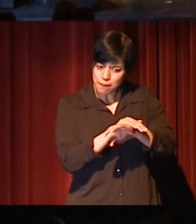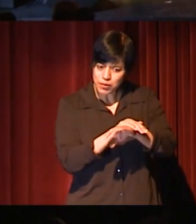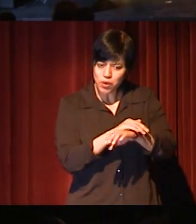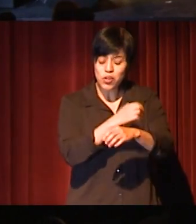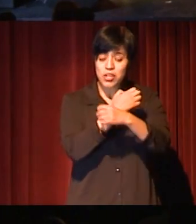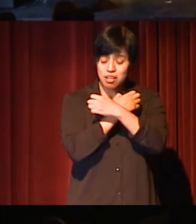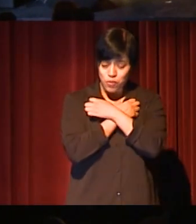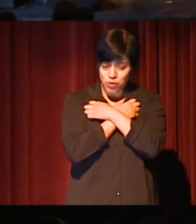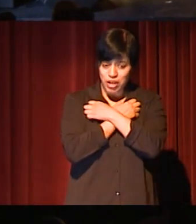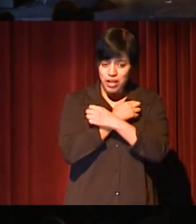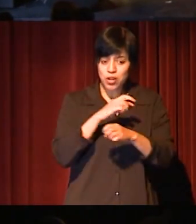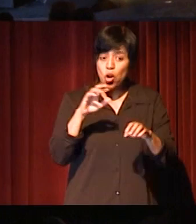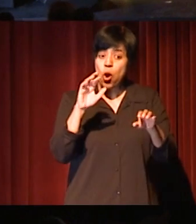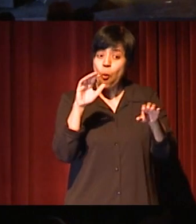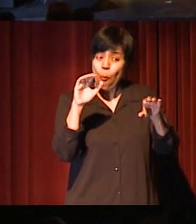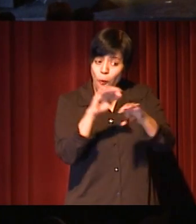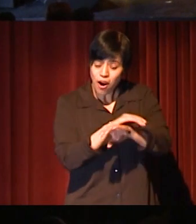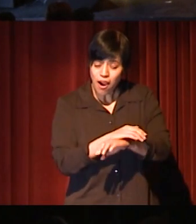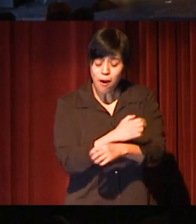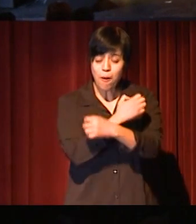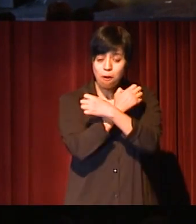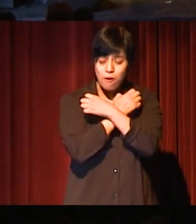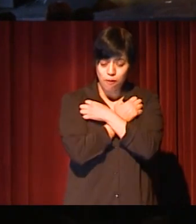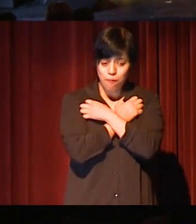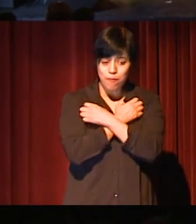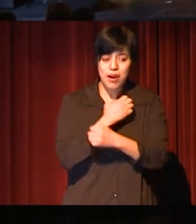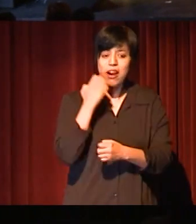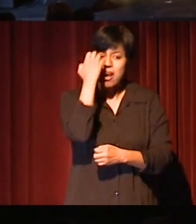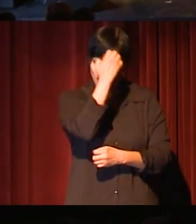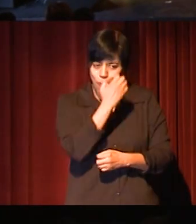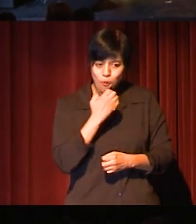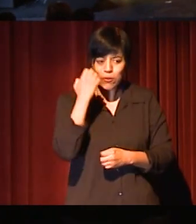y para haber un cambio en la educación, que esos examenes internacionales suban